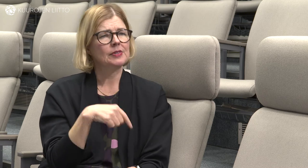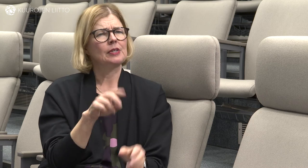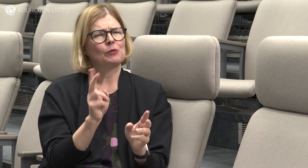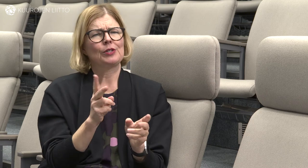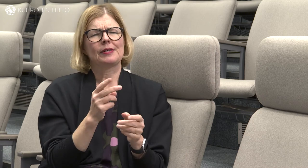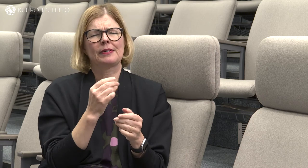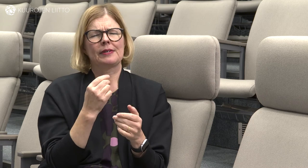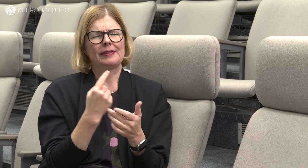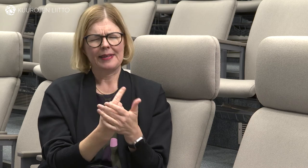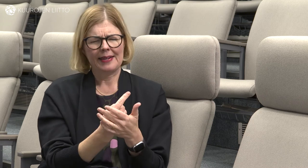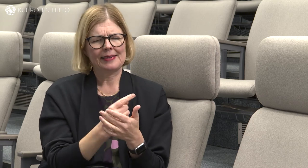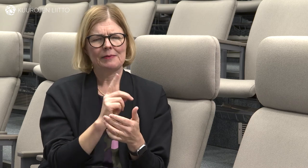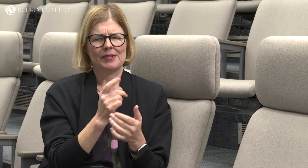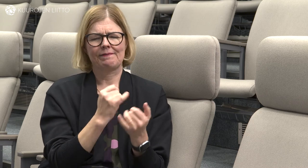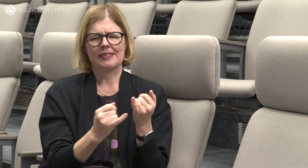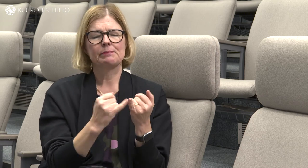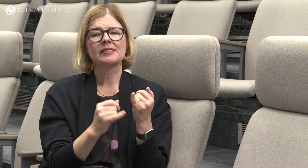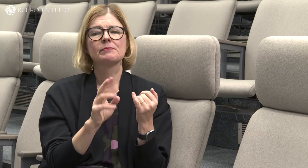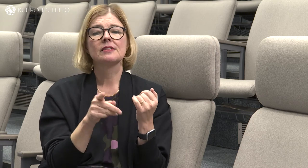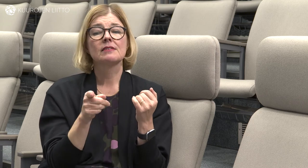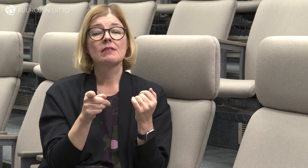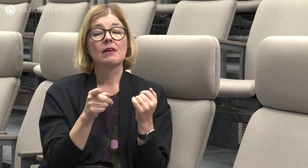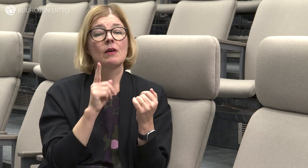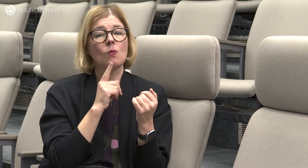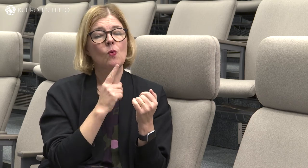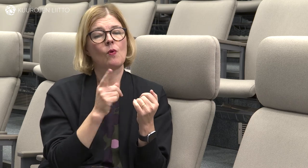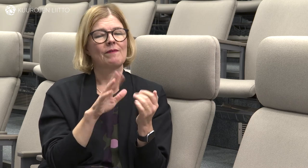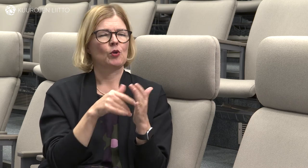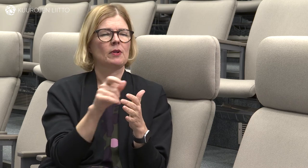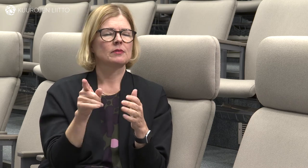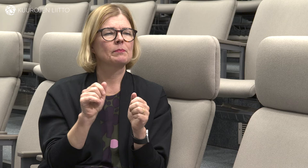Viimeinen tärkeä seikka on se, että kuurojen ja viittomakielisten -